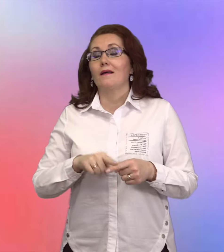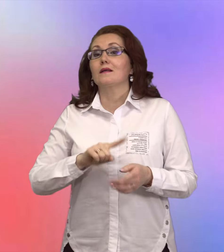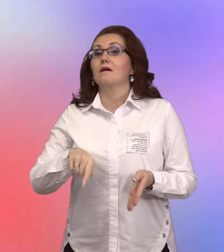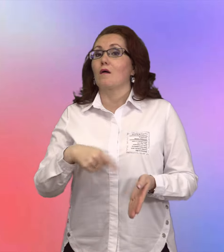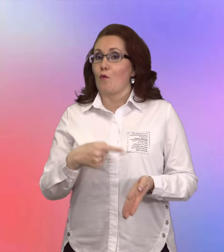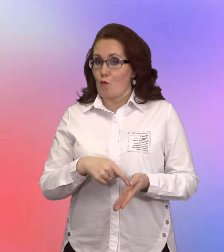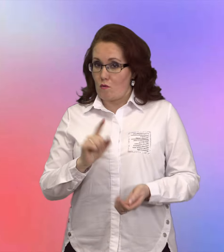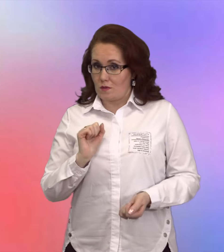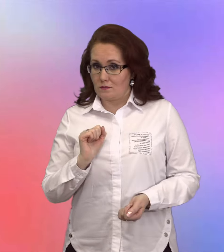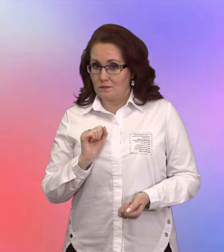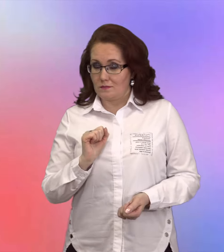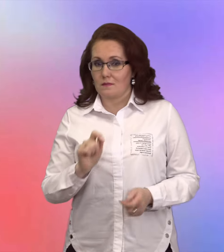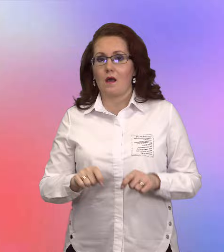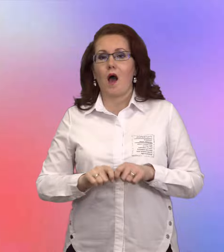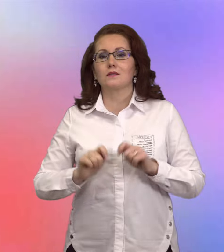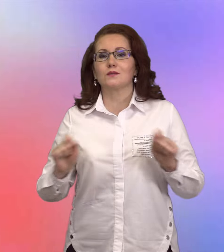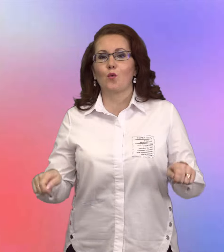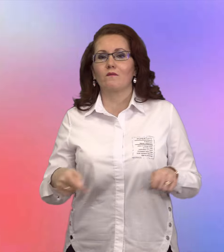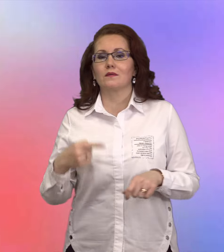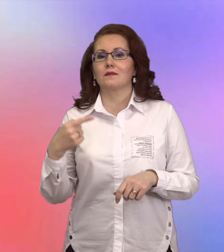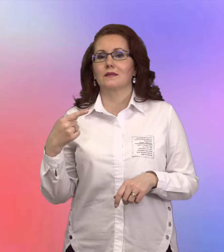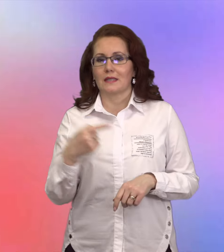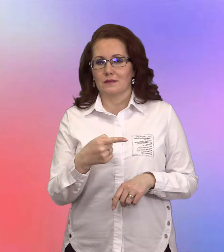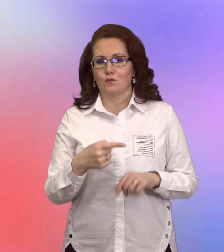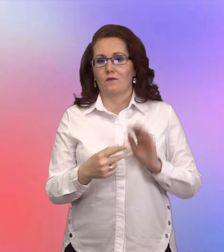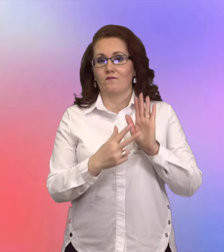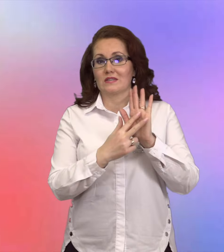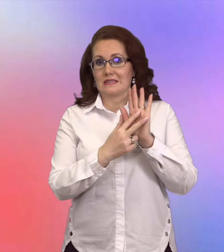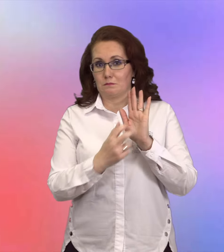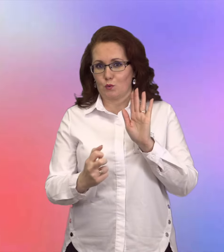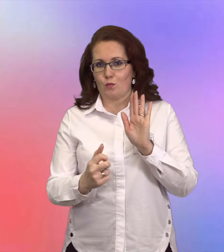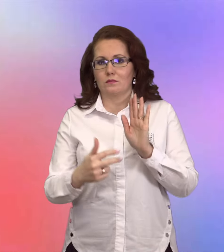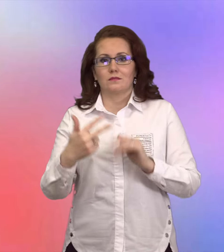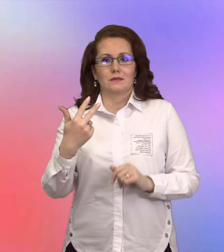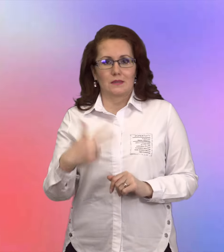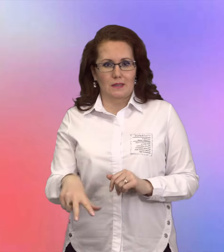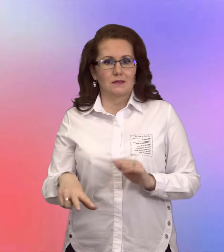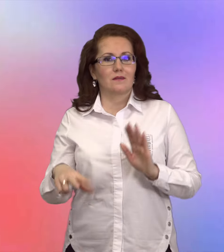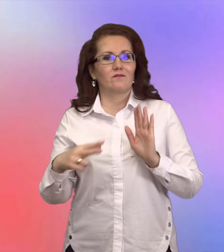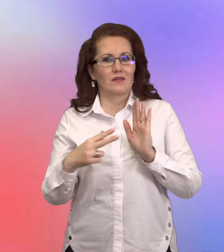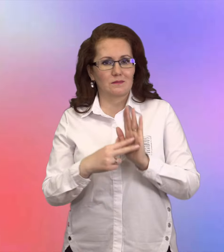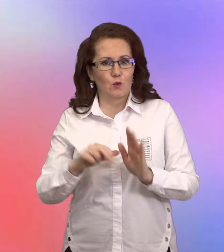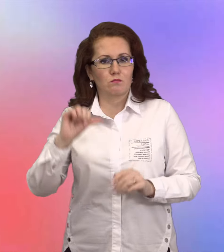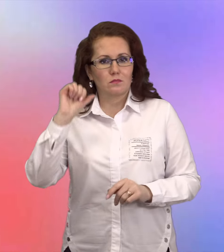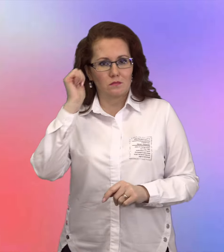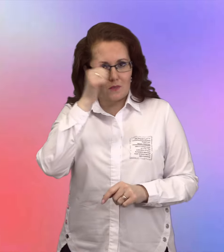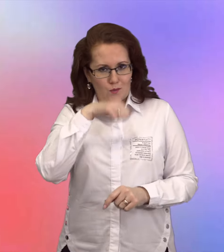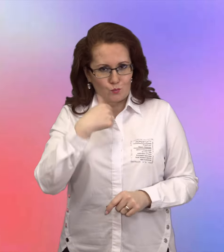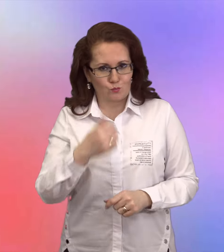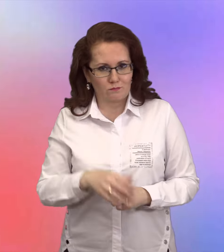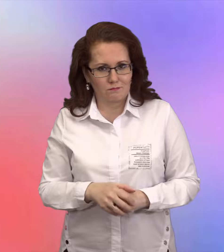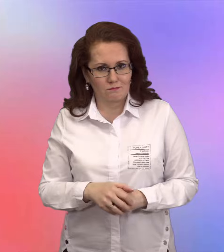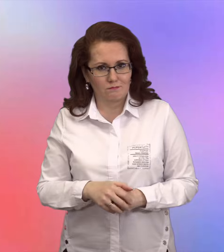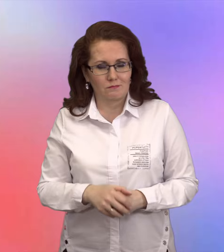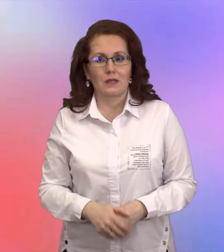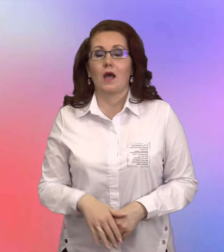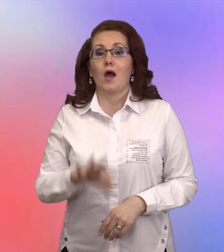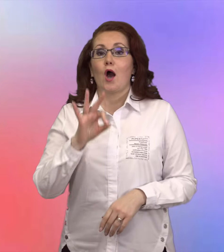Этот город основан в 1838 году,